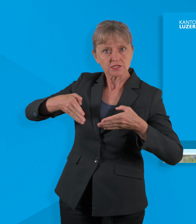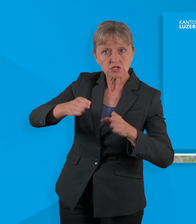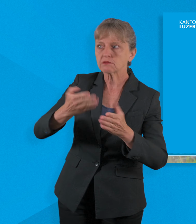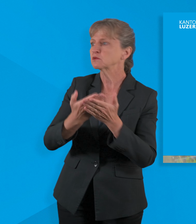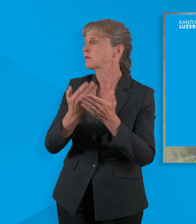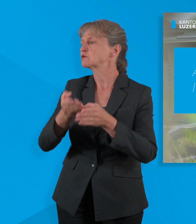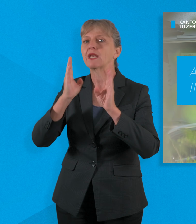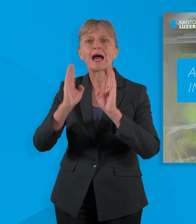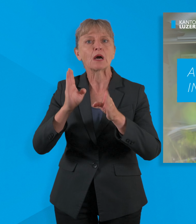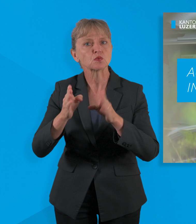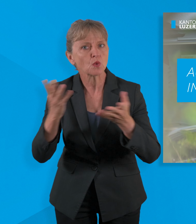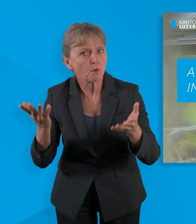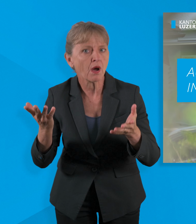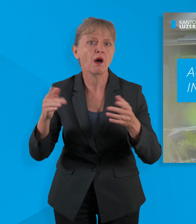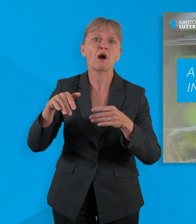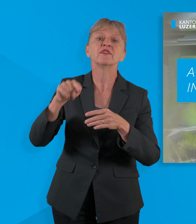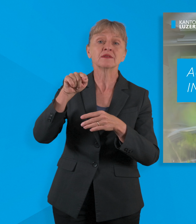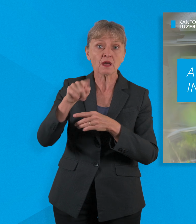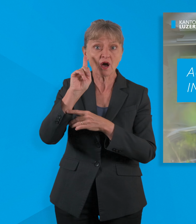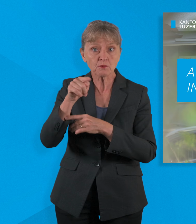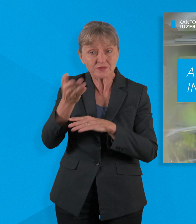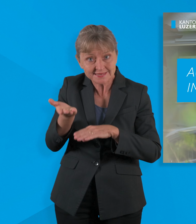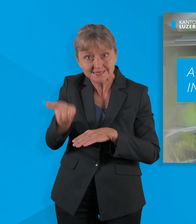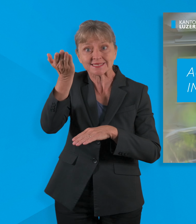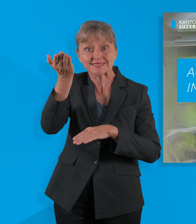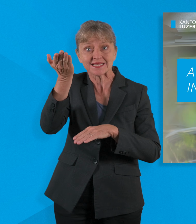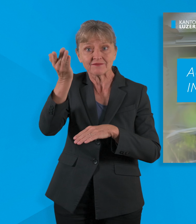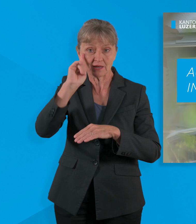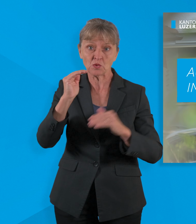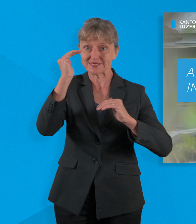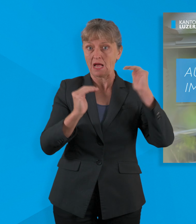also beispielsweise auf Autobahnen mindestens ausgeglichen werden.